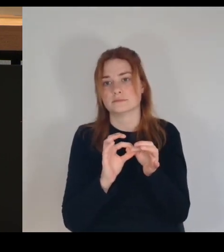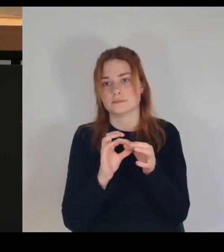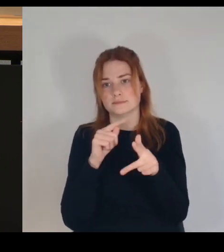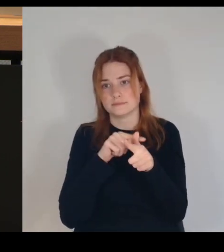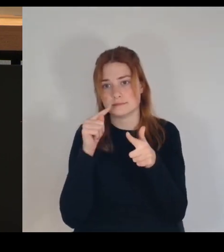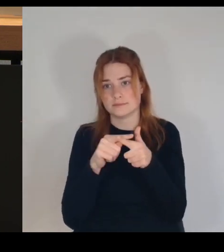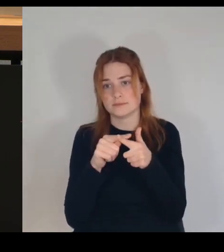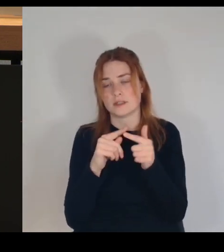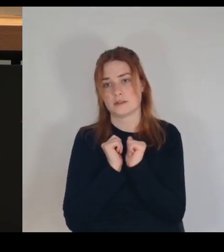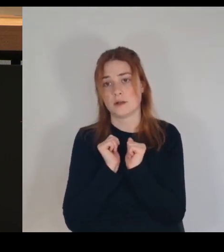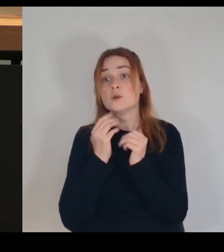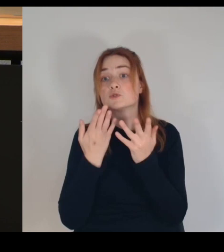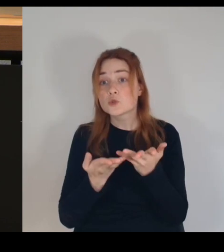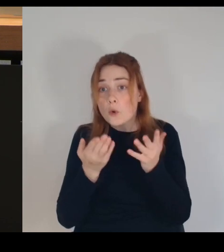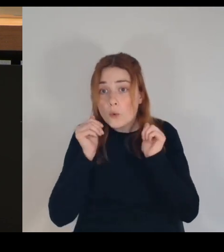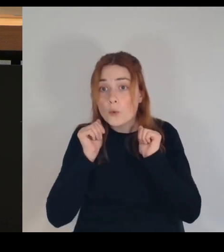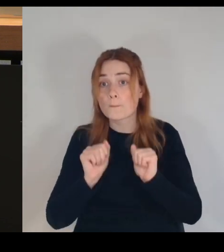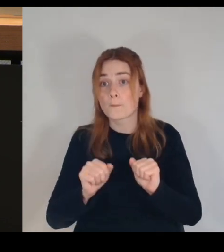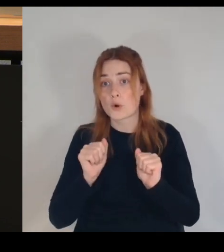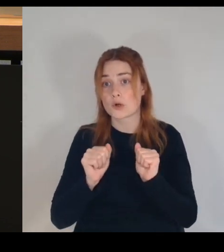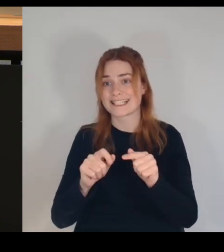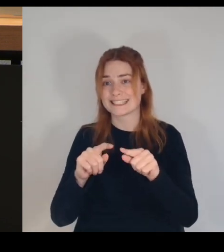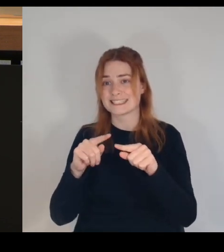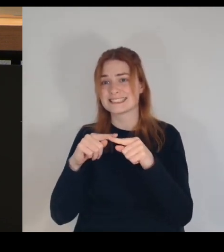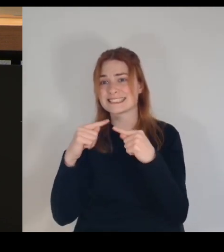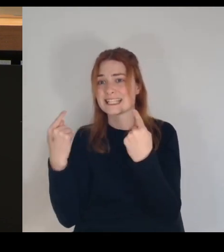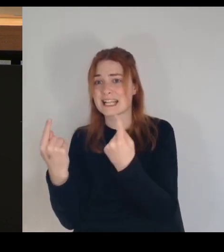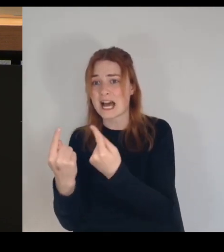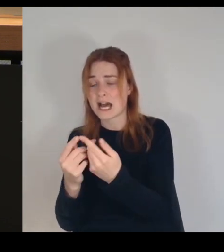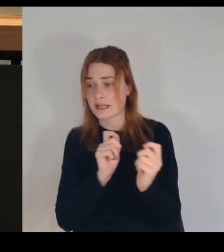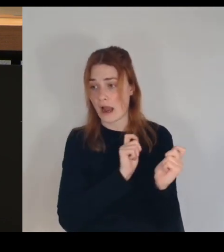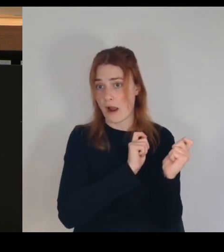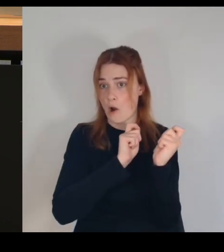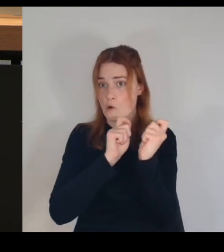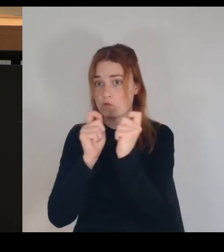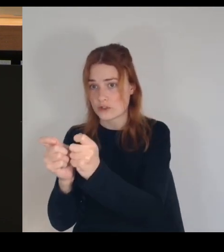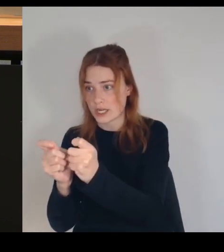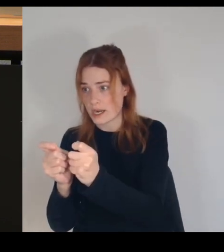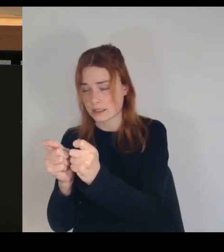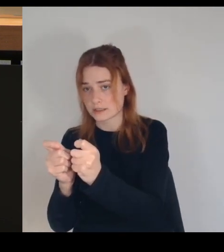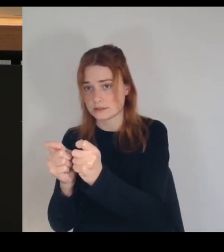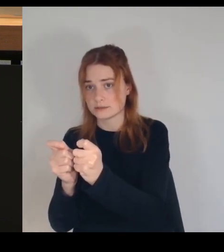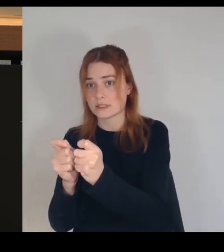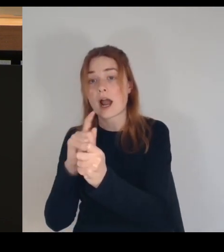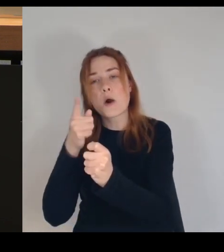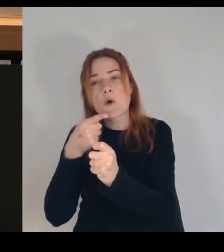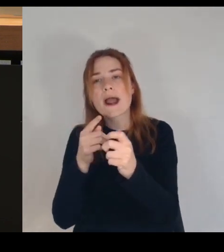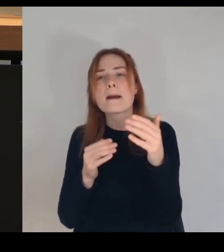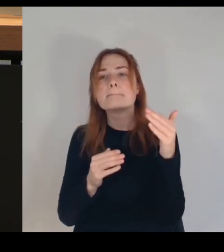Und auch das Thema Mindestfrequenzen, also nicht 20 Busse in der Stunde, sondern wir machen hier einen Vorschlag.